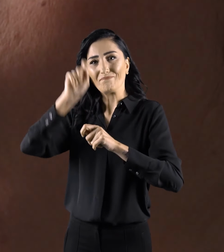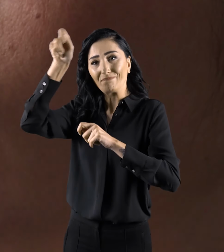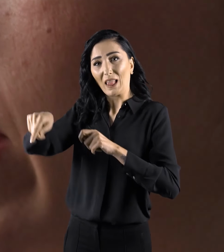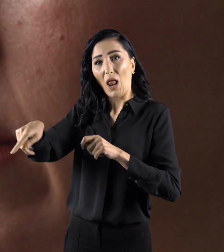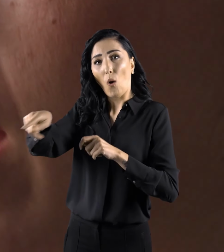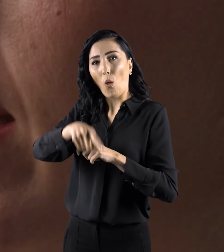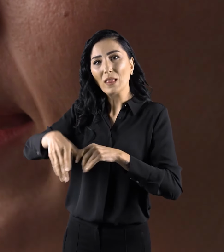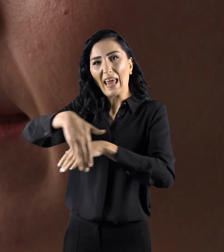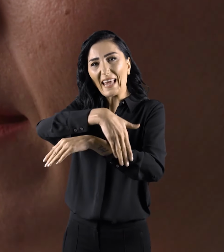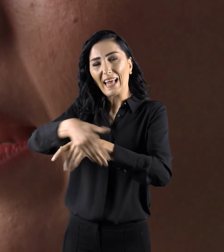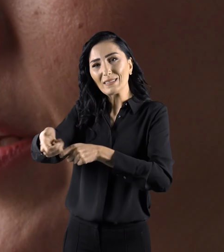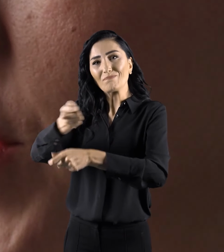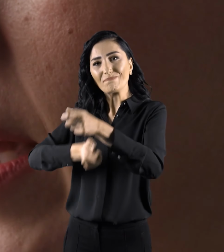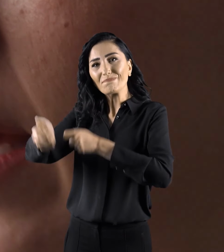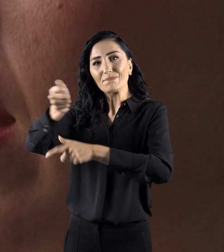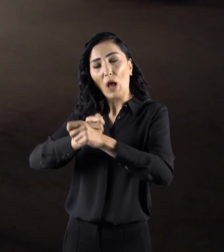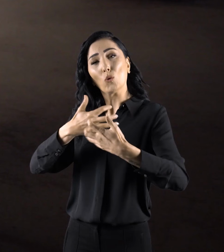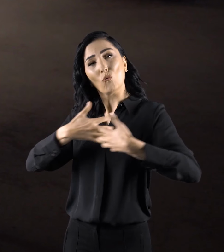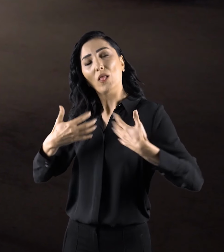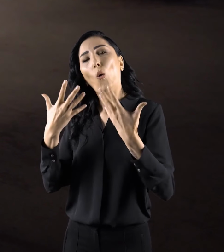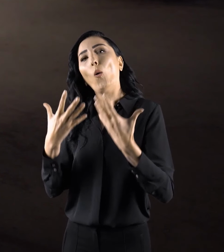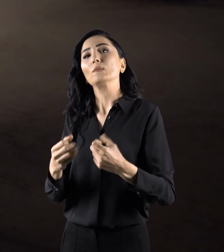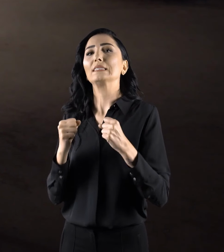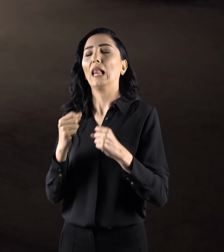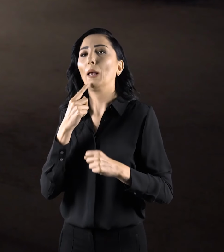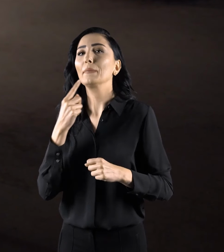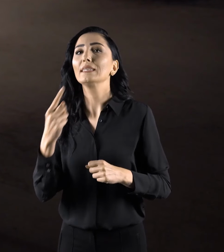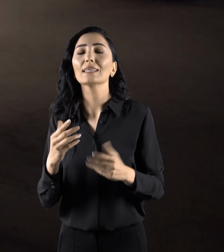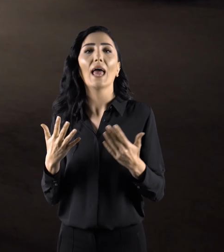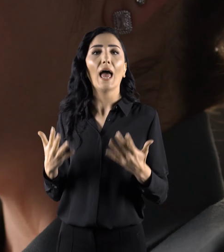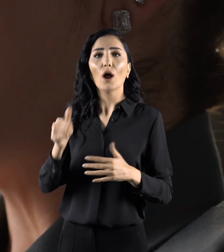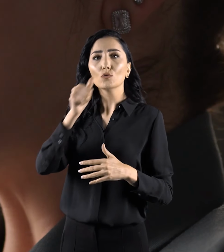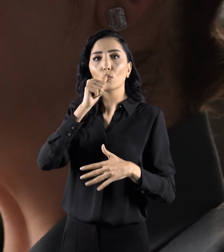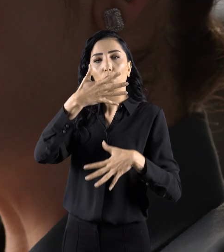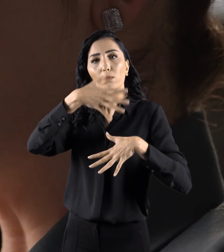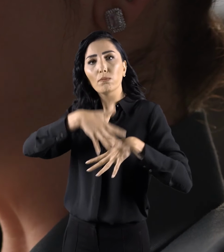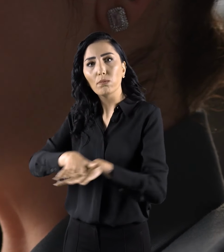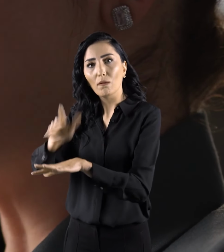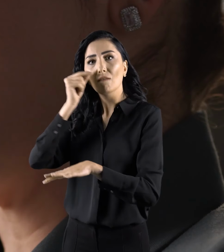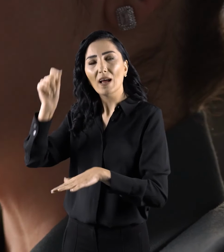onları da kenar yerlere çekerek güvende olmalarını sağlayabilirsiniz. Eğer suya kapıldıysanız